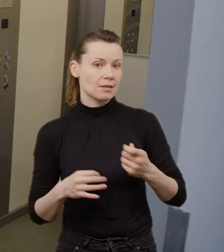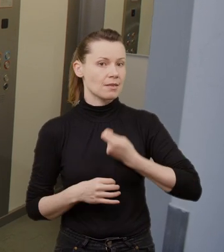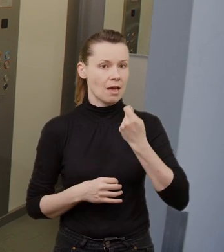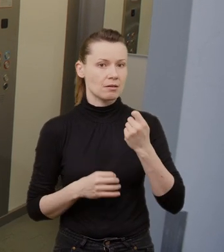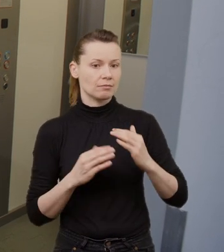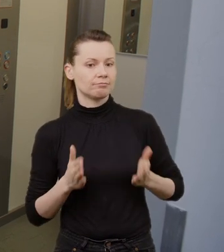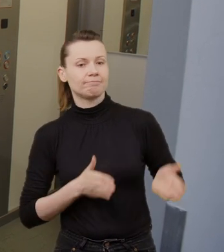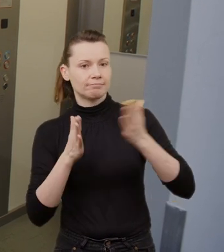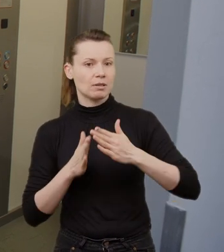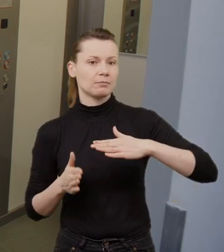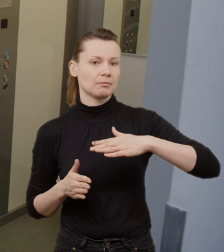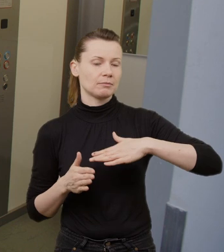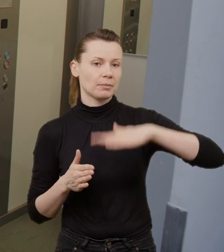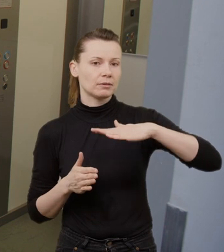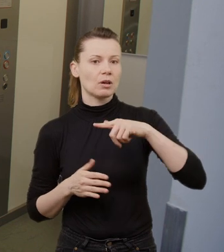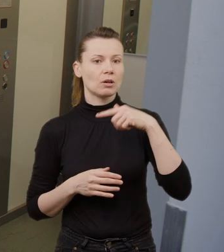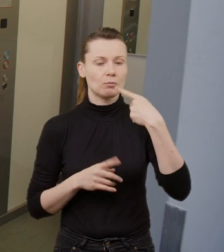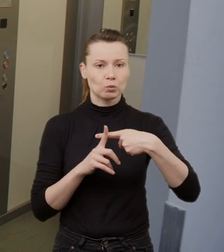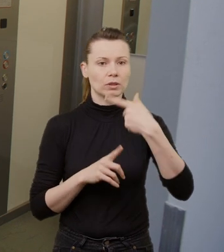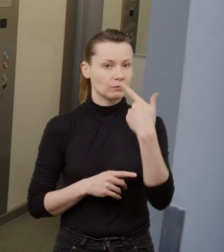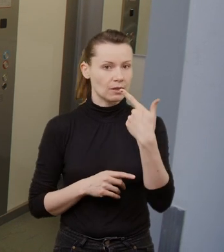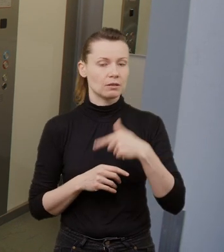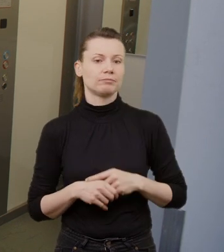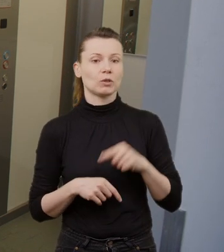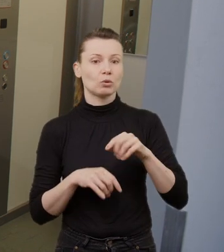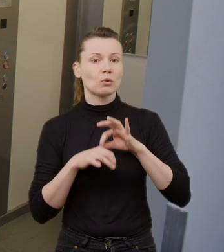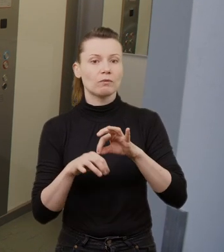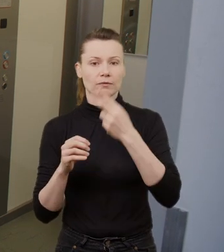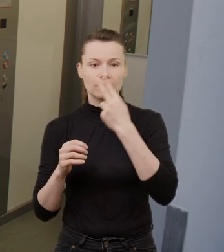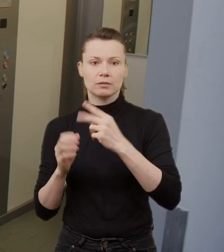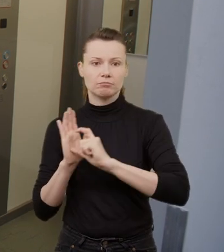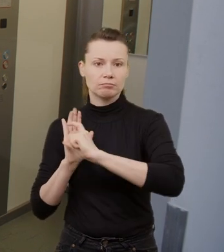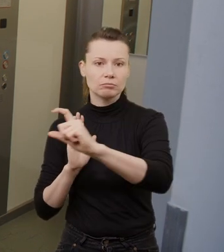Tam poprowadzi Cię linia w kolorze niebieskim. Tam znajduje się sala warsztatowa